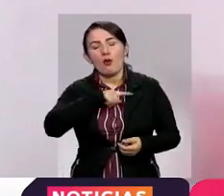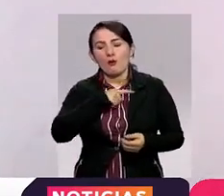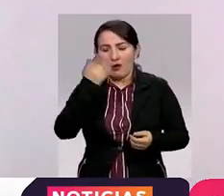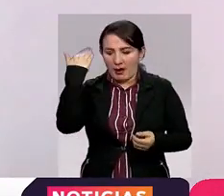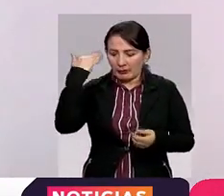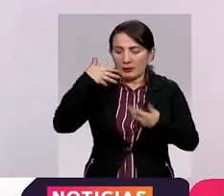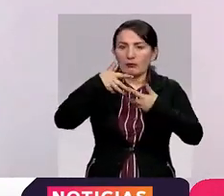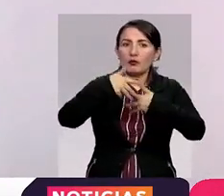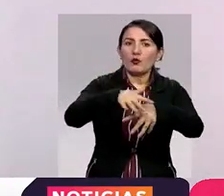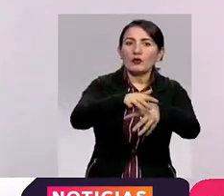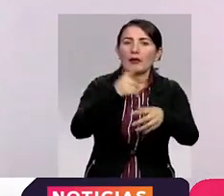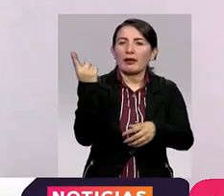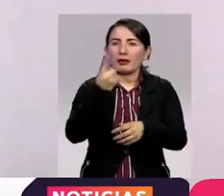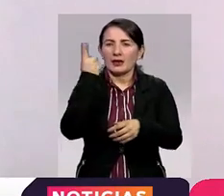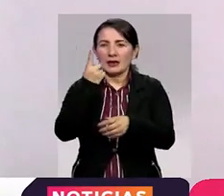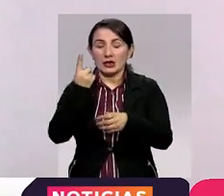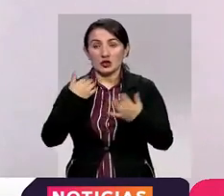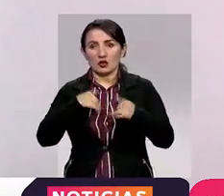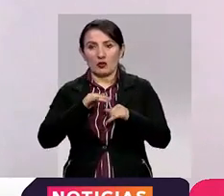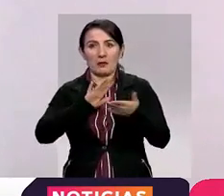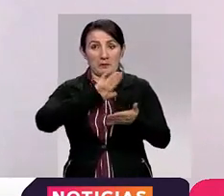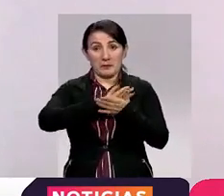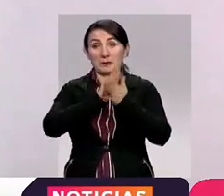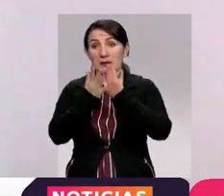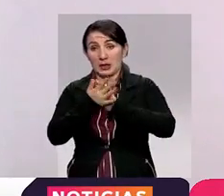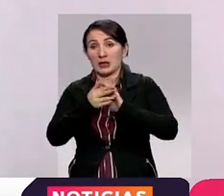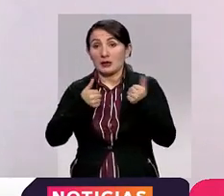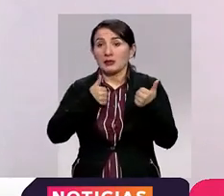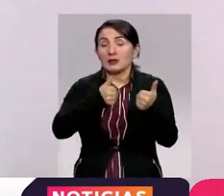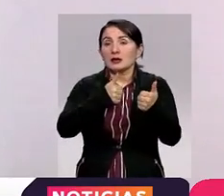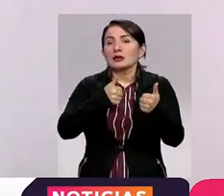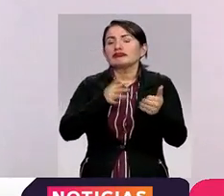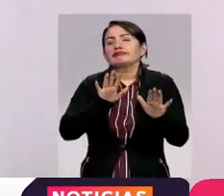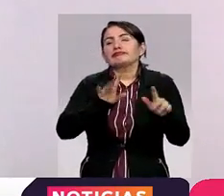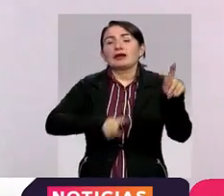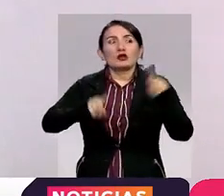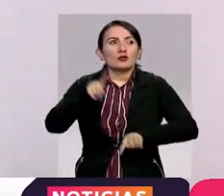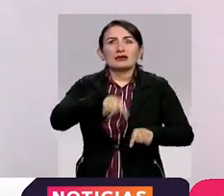QUE ES EN GENERAL SE MANIFIESTA